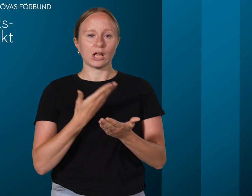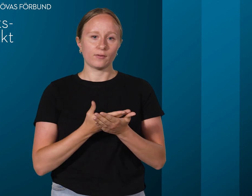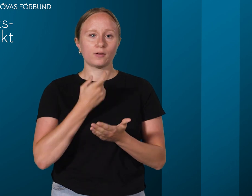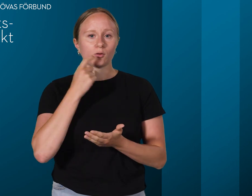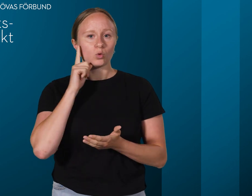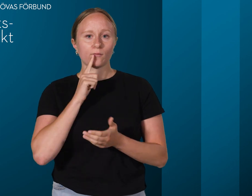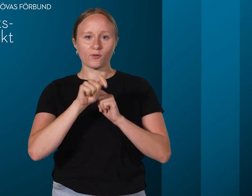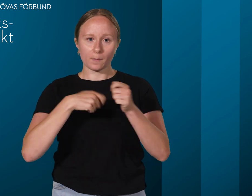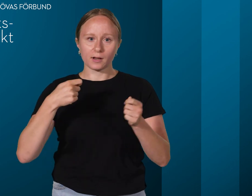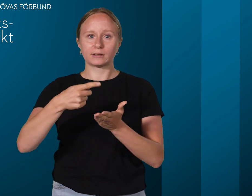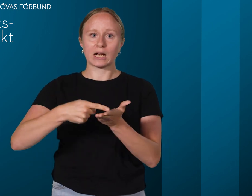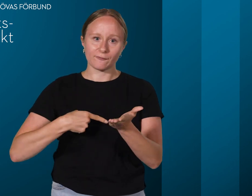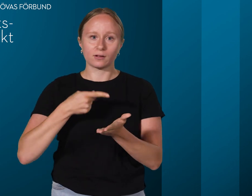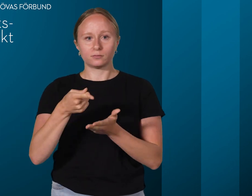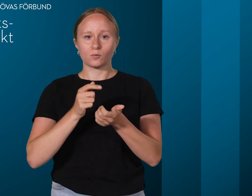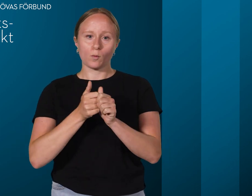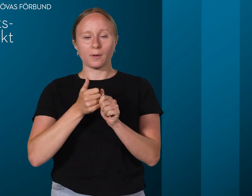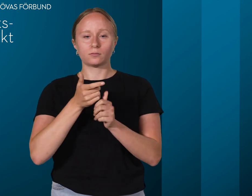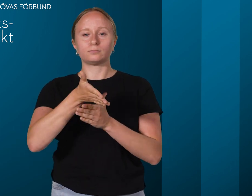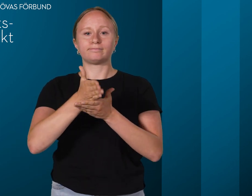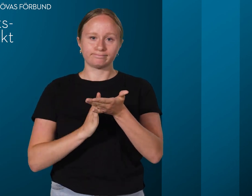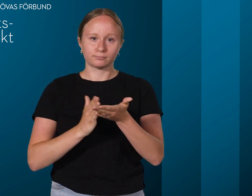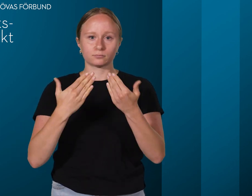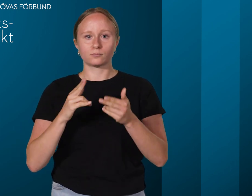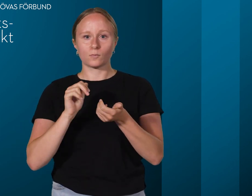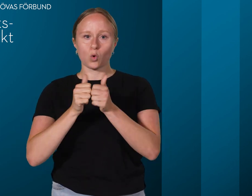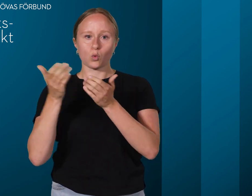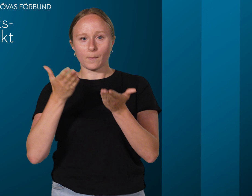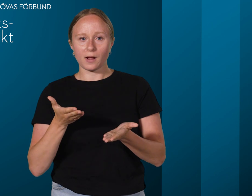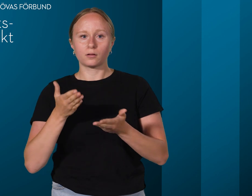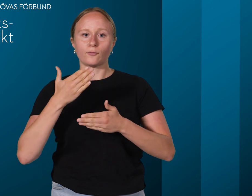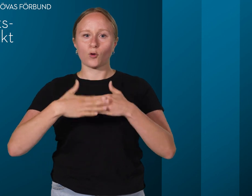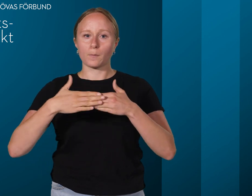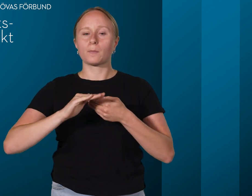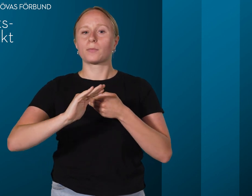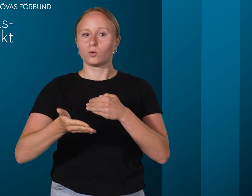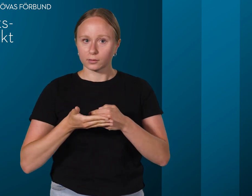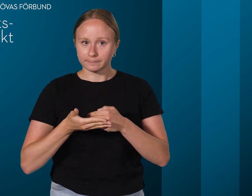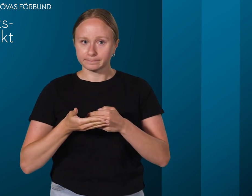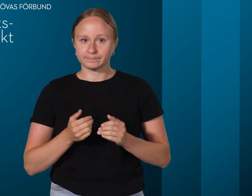Finlands Dövas Förbund har därför krävt att förfarandet avbryts - och att upphandlingen förbereds på nytt.